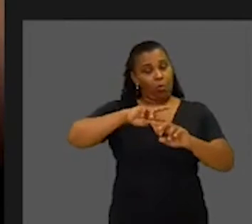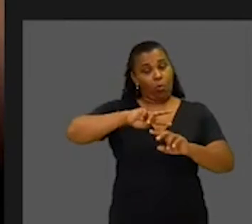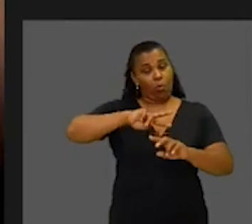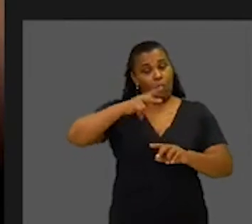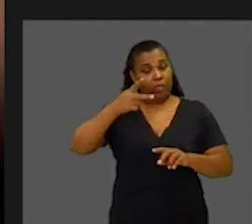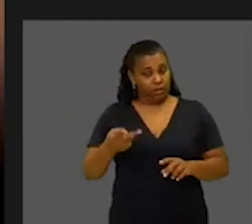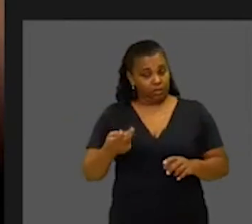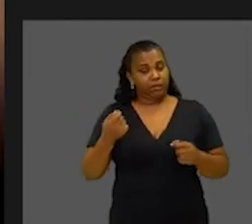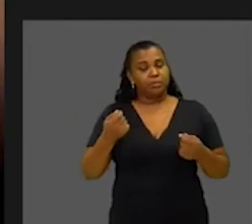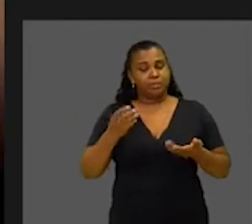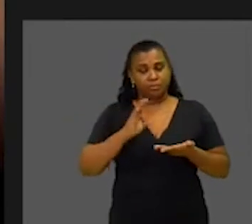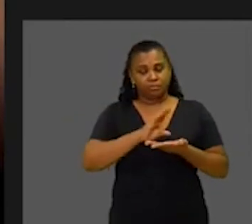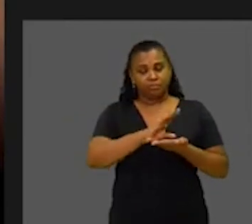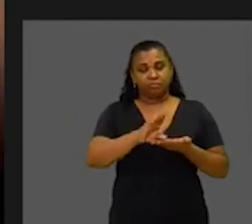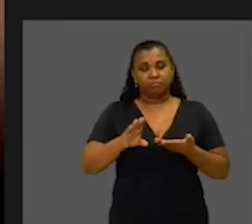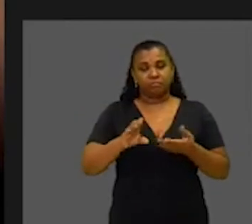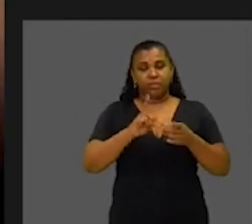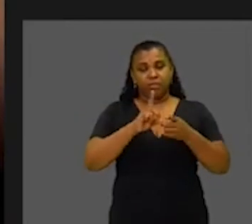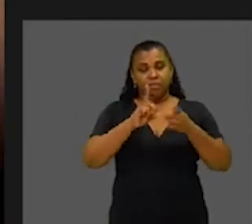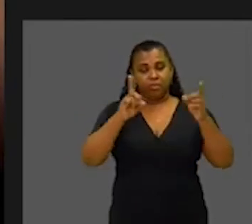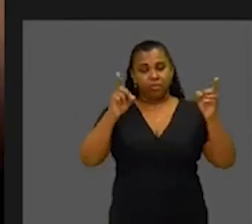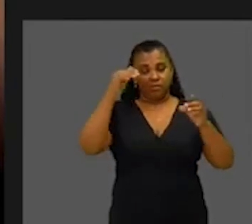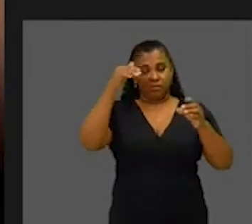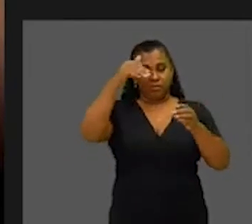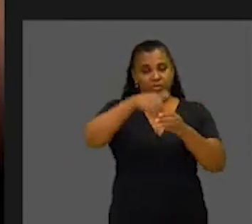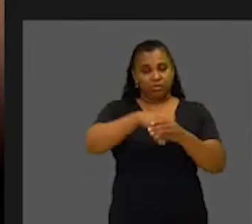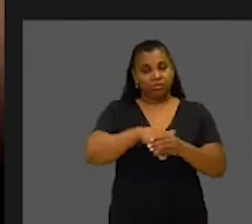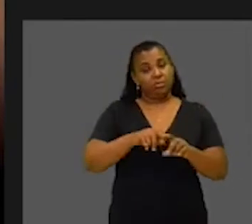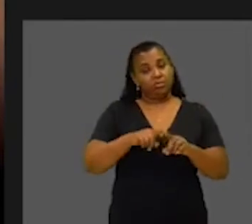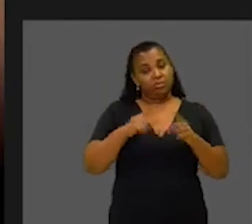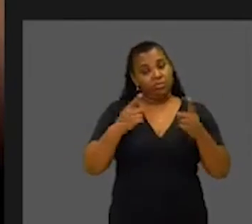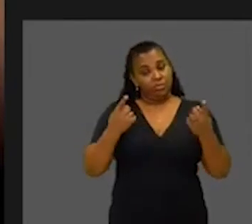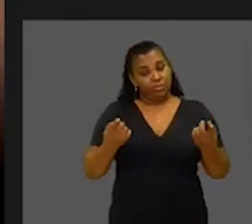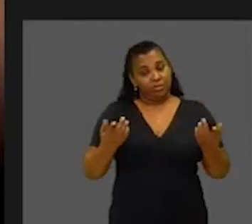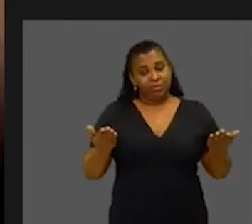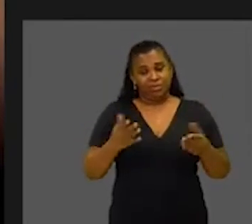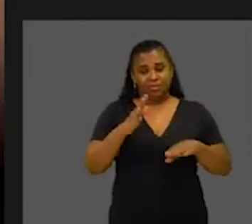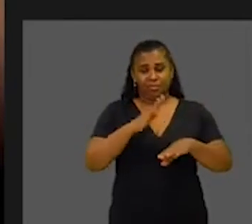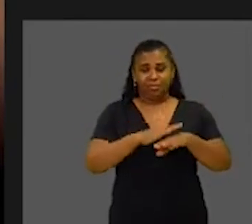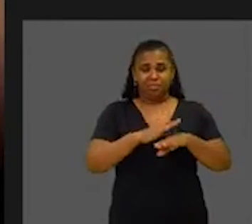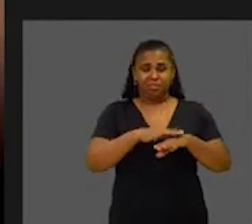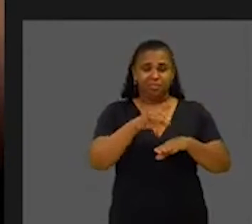investimento na democracia ainda aqui da forma como a gente e a gente tenha perdido um pouco a